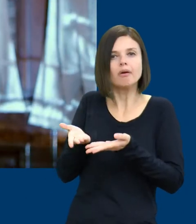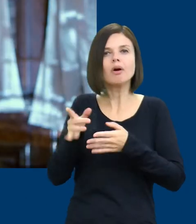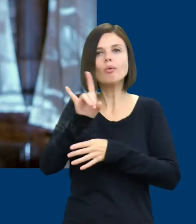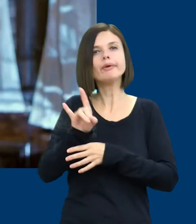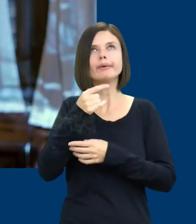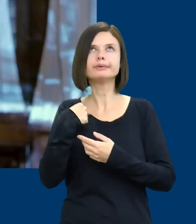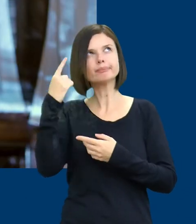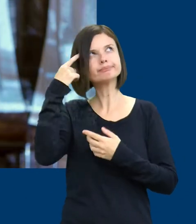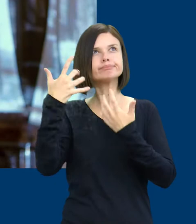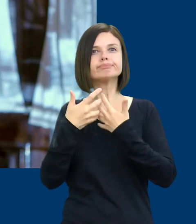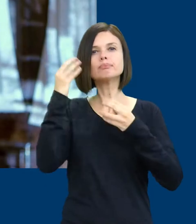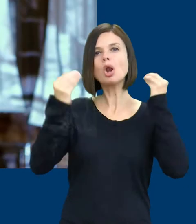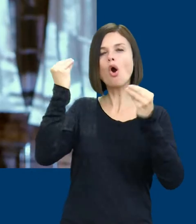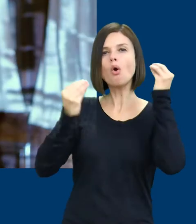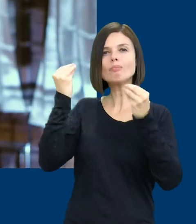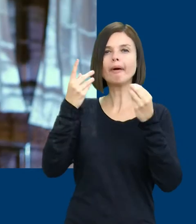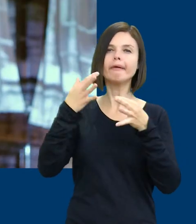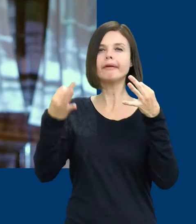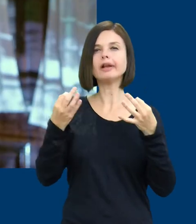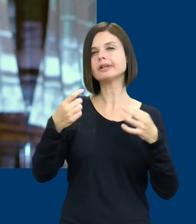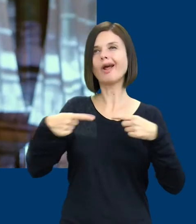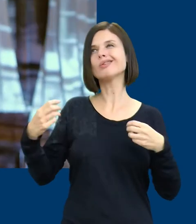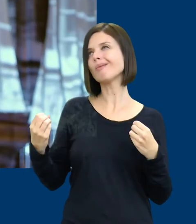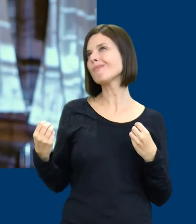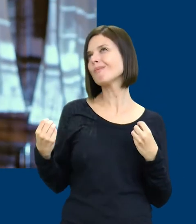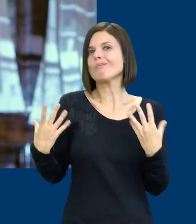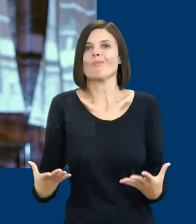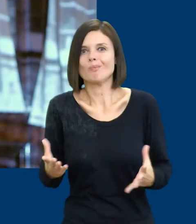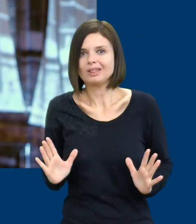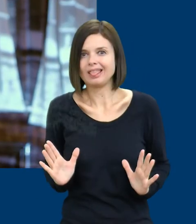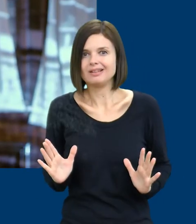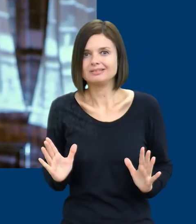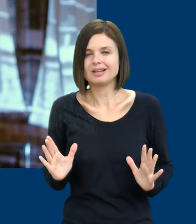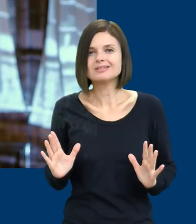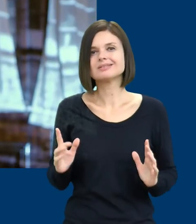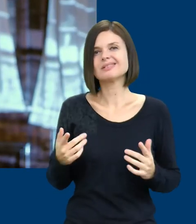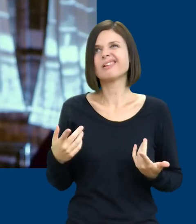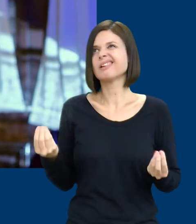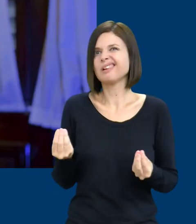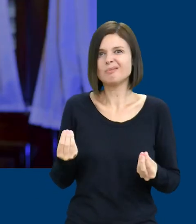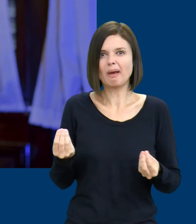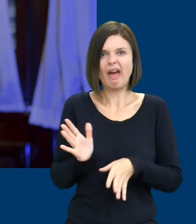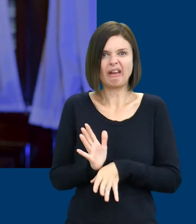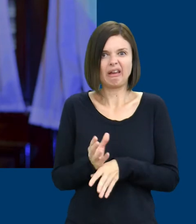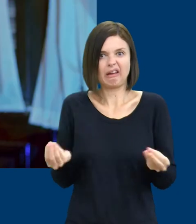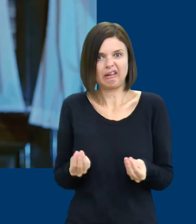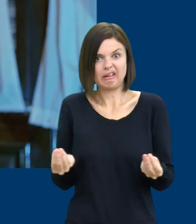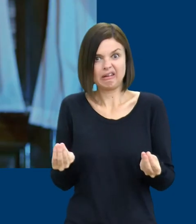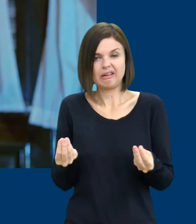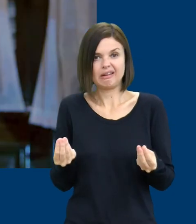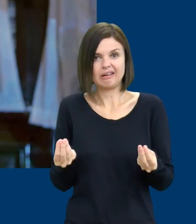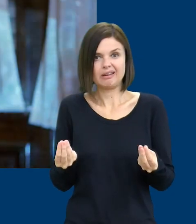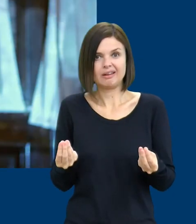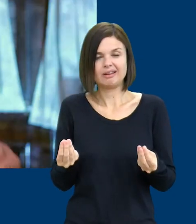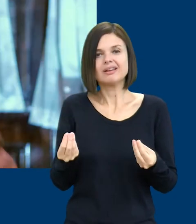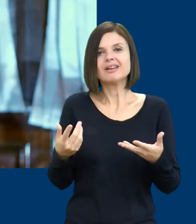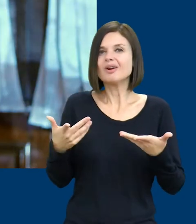estamos preocupados en analizar tendencias que en definitiva, que sirven para enganchar entre